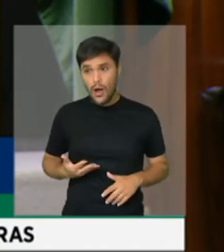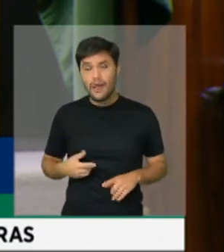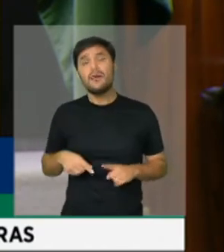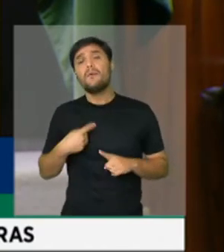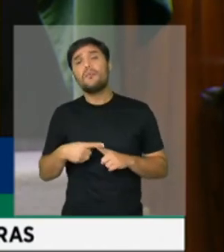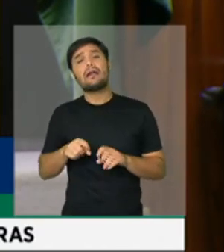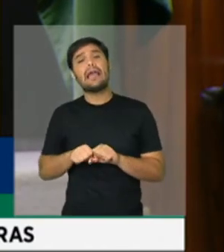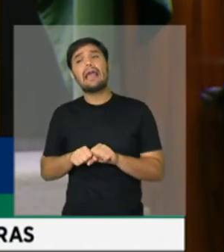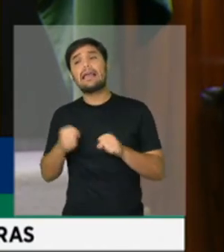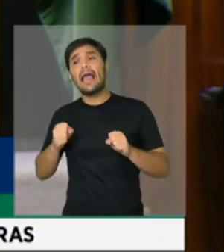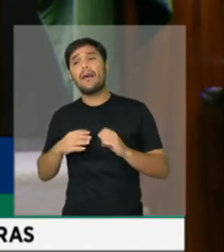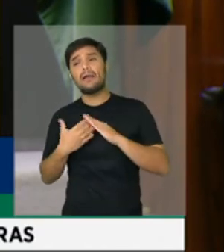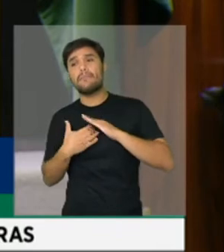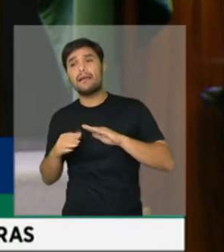EXISTIRIA SEM ESTADO NÃO